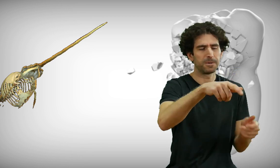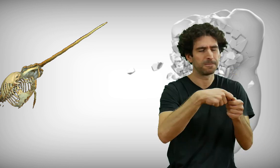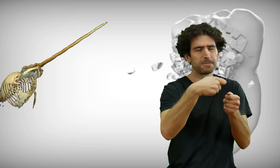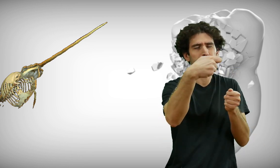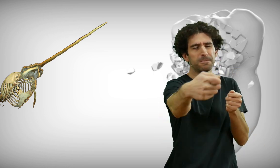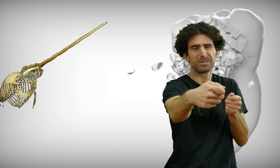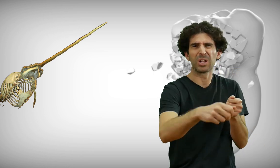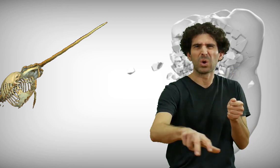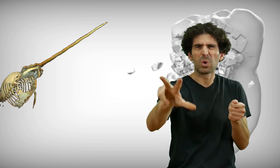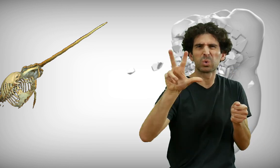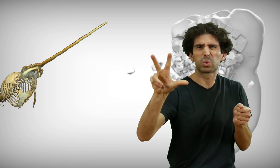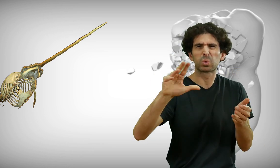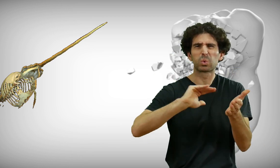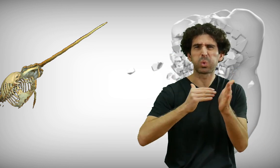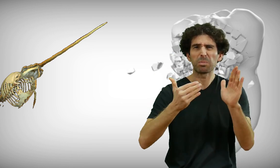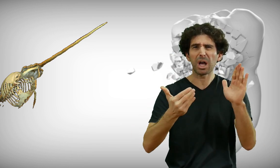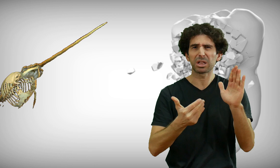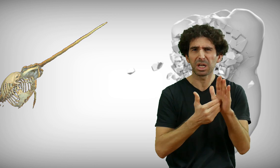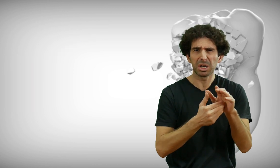La corne mesure jusqu'à 3 mètres de long.